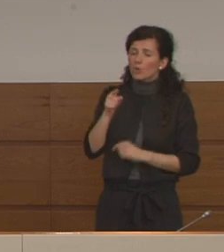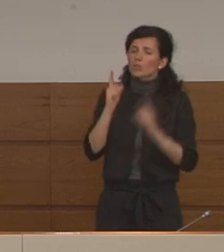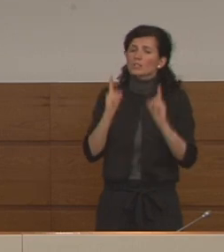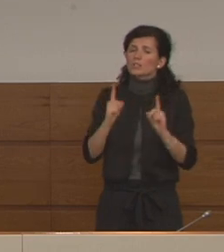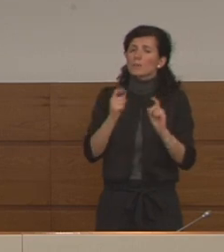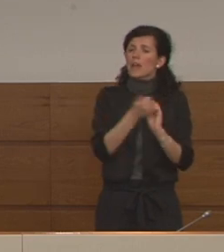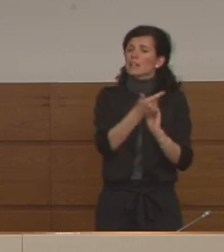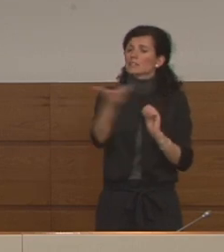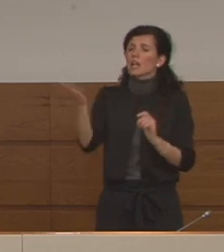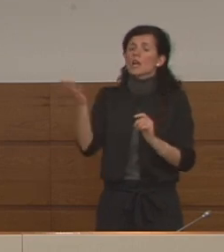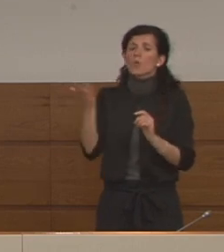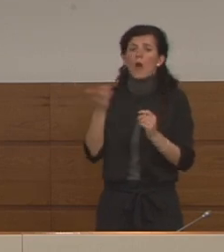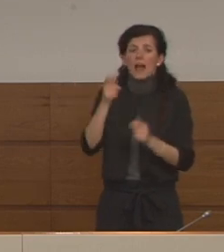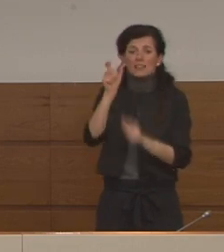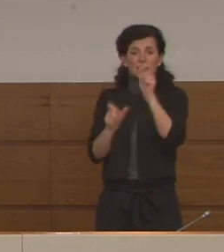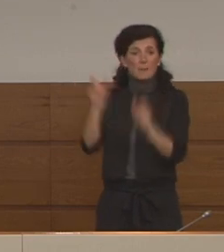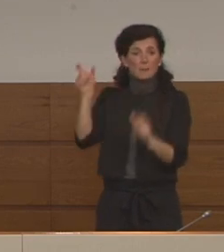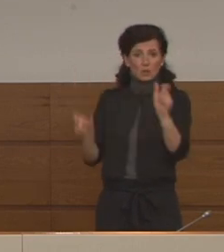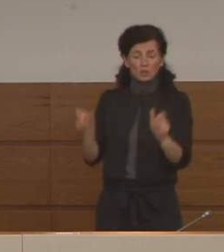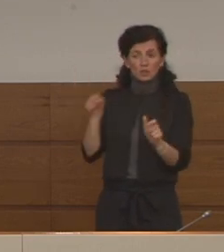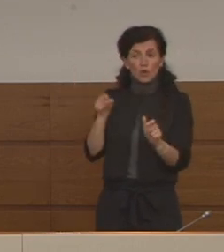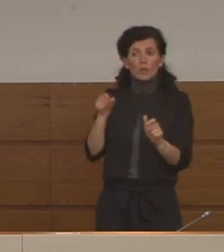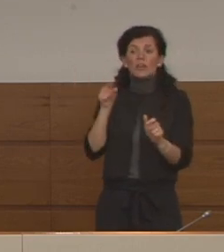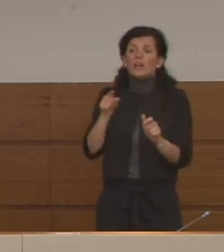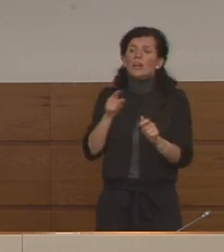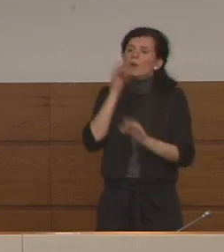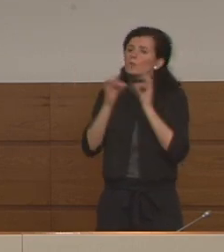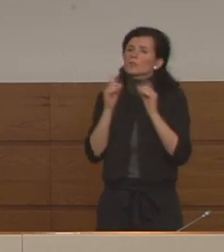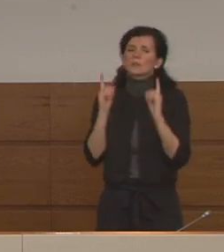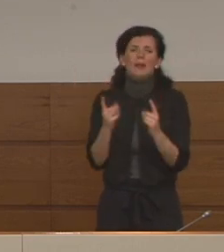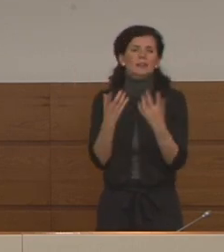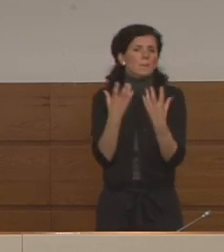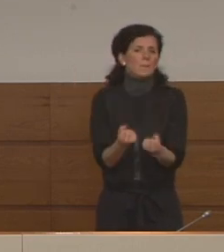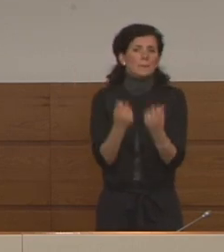coniugato con una praticità e sostenibilità.